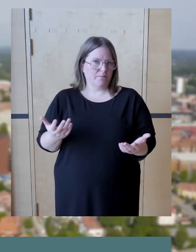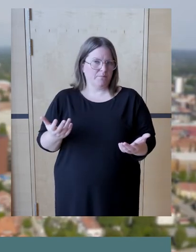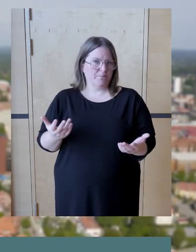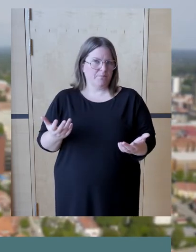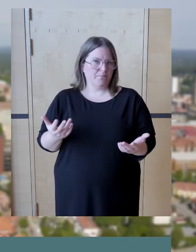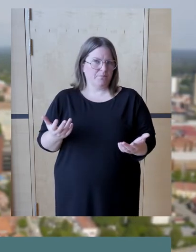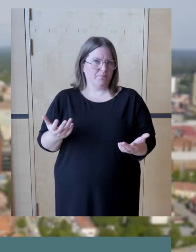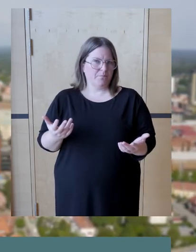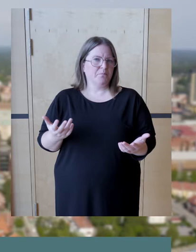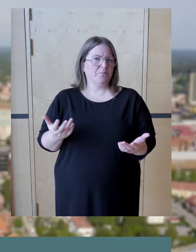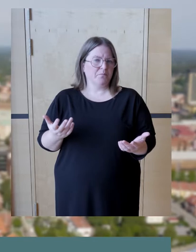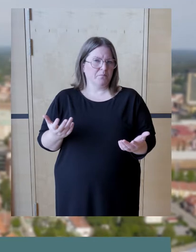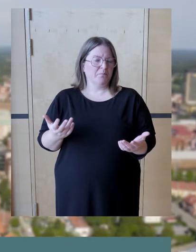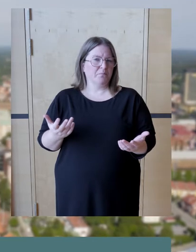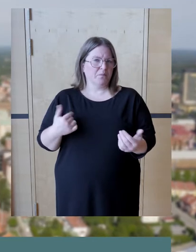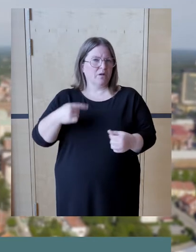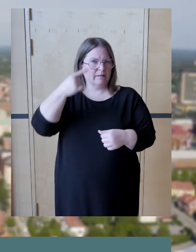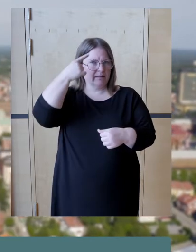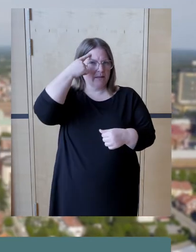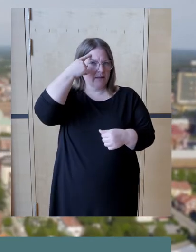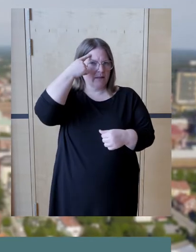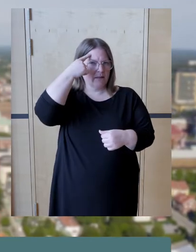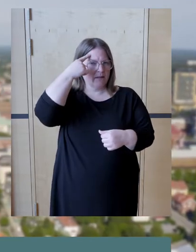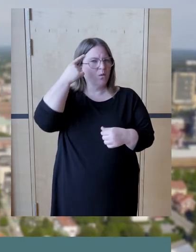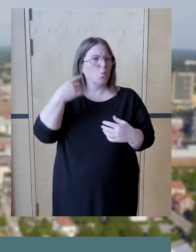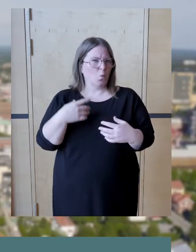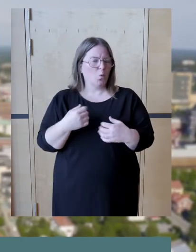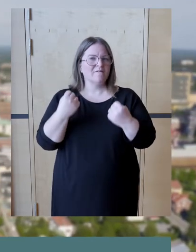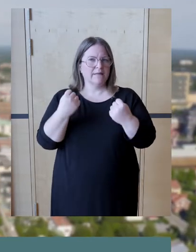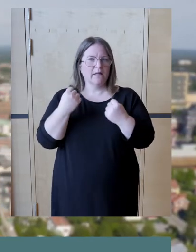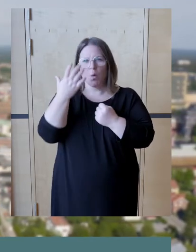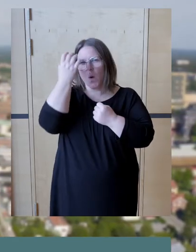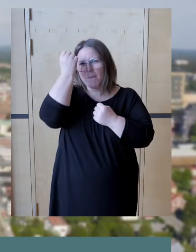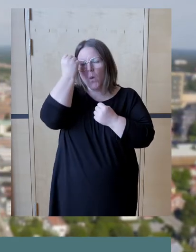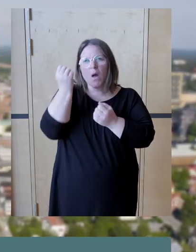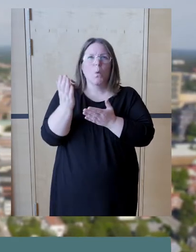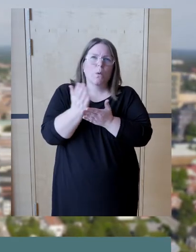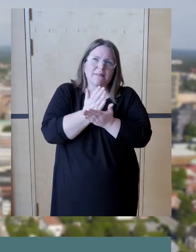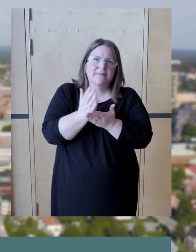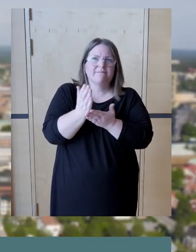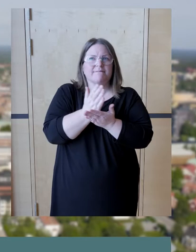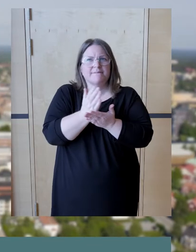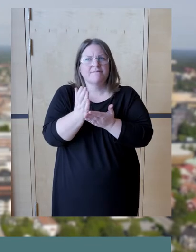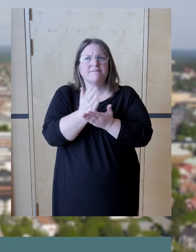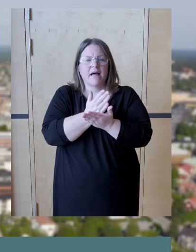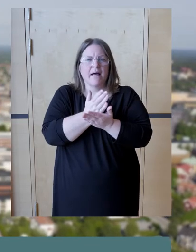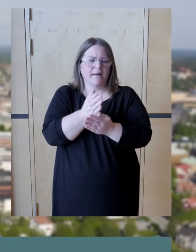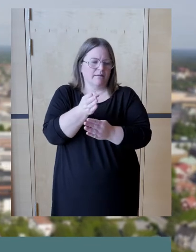Kanske Viktigt att komma ihåg ungefär var Bra uttryck tidigare